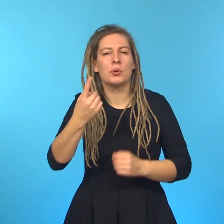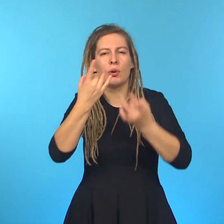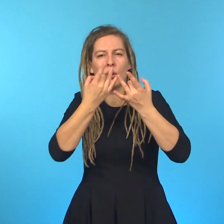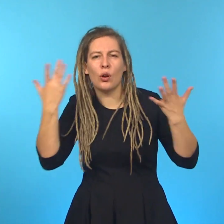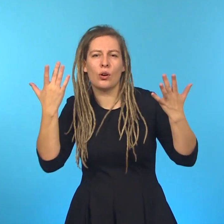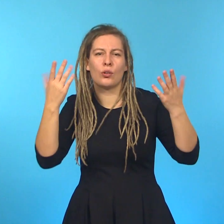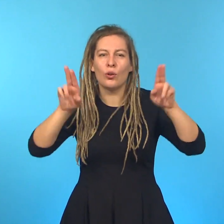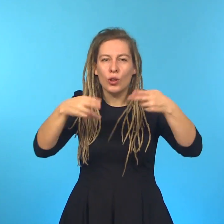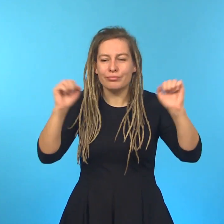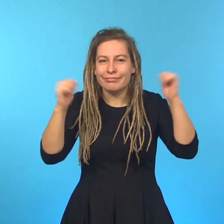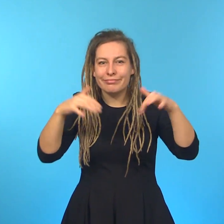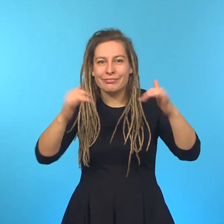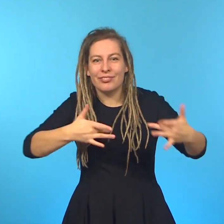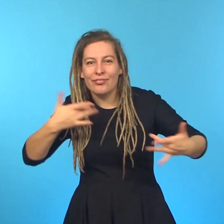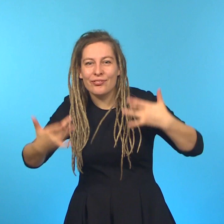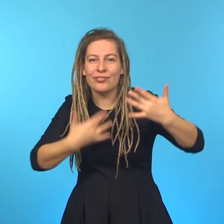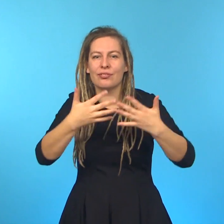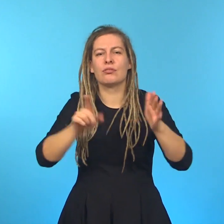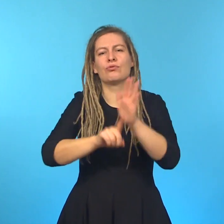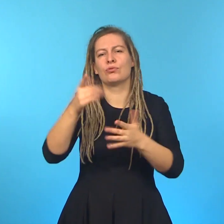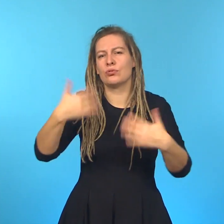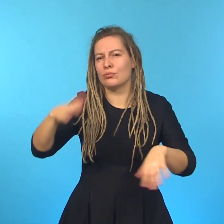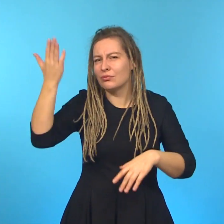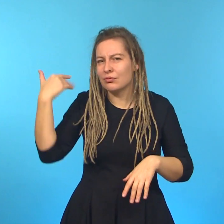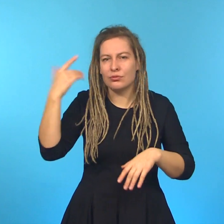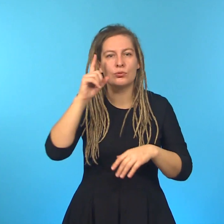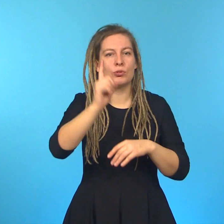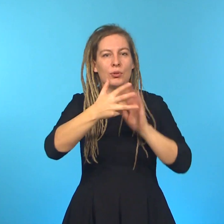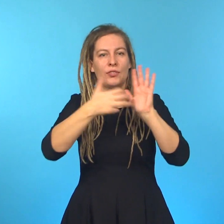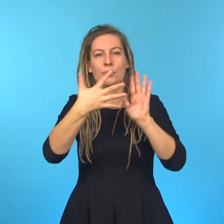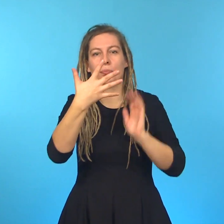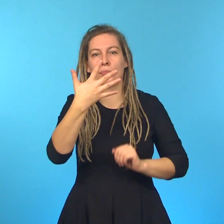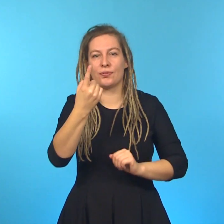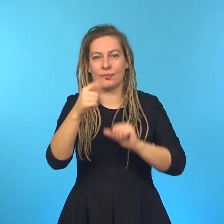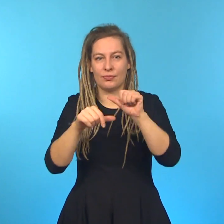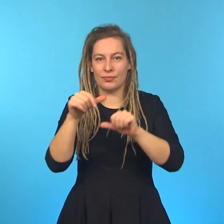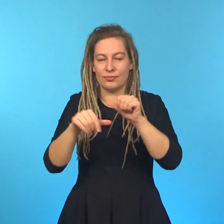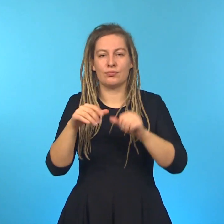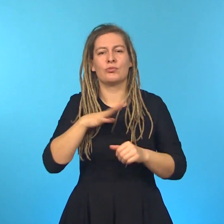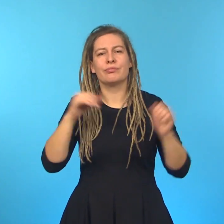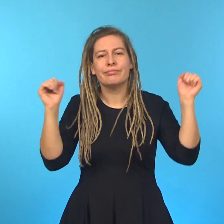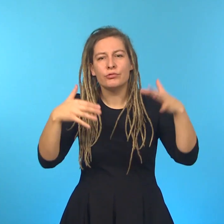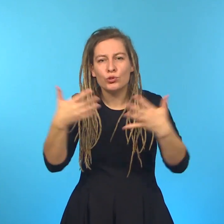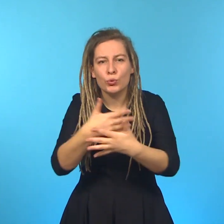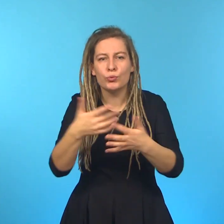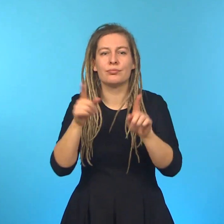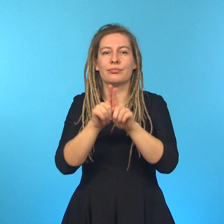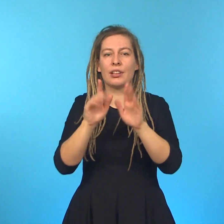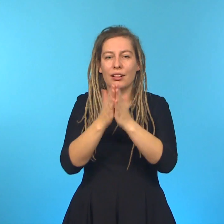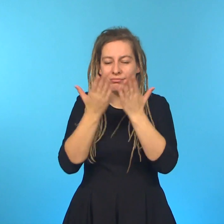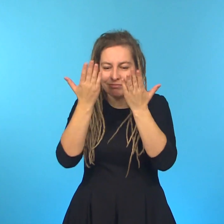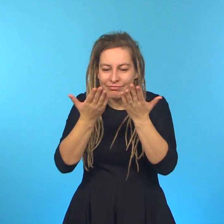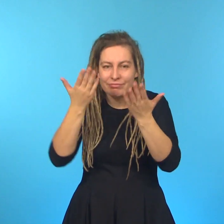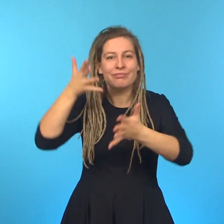O pirmoji kultūrinė-klubinė kurčiųjų veikla prasidėjo dar 1951-aisiais: vyko susirinkimai, knygų skaitymas gestų